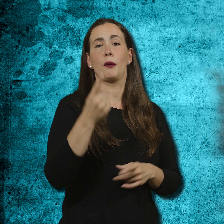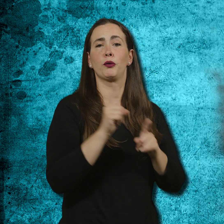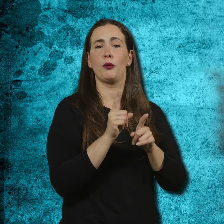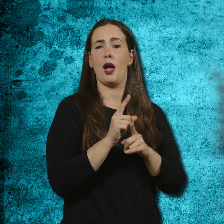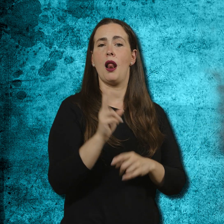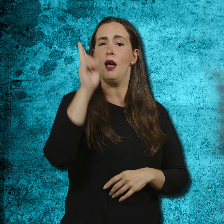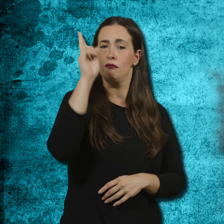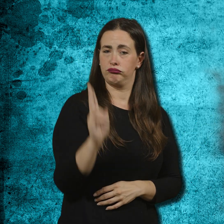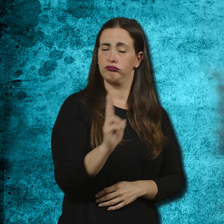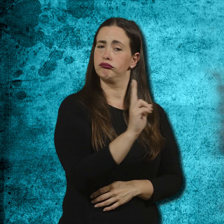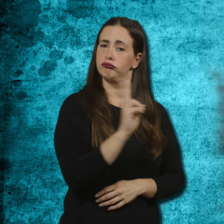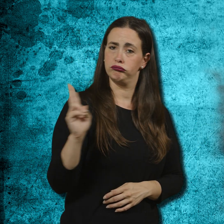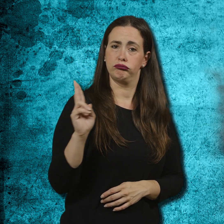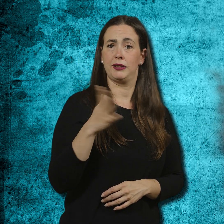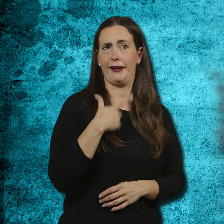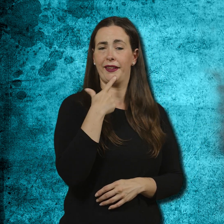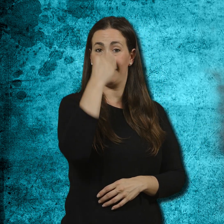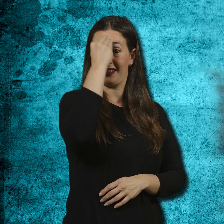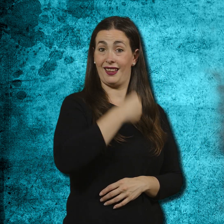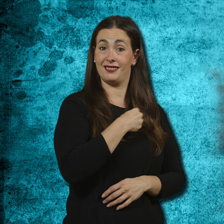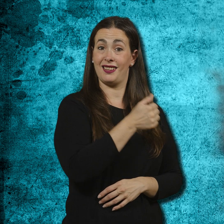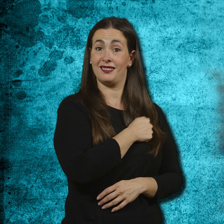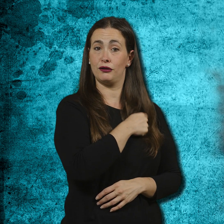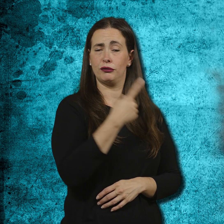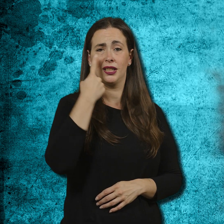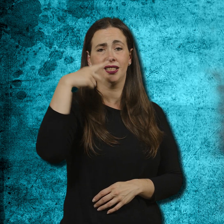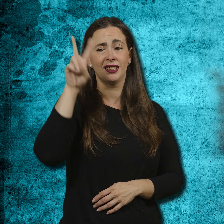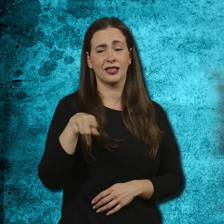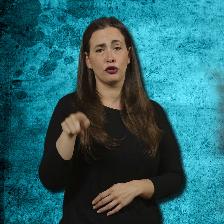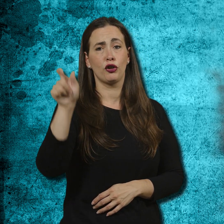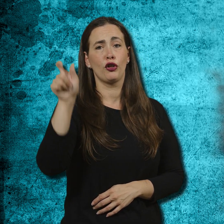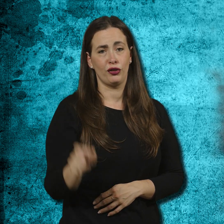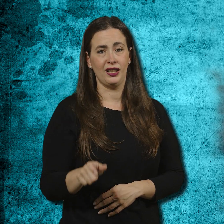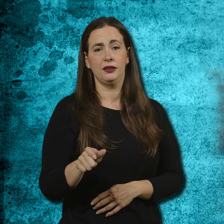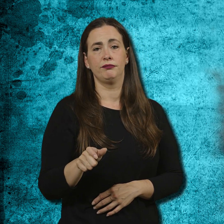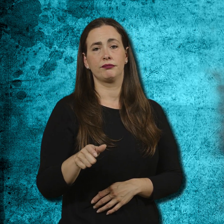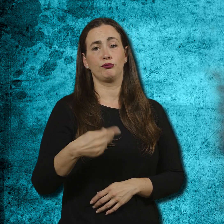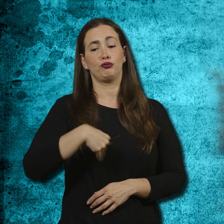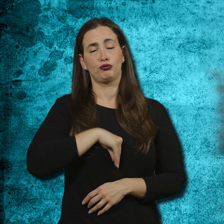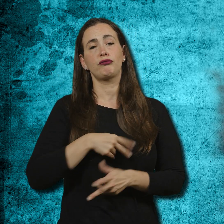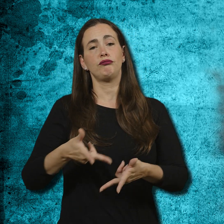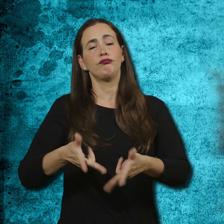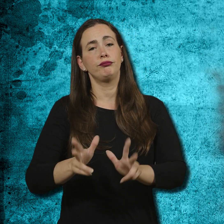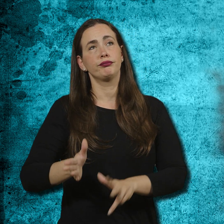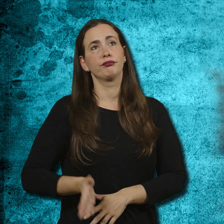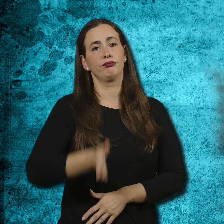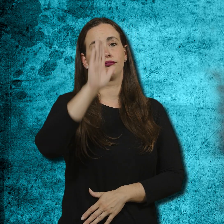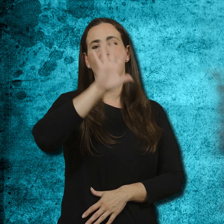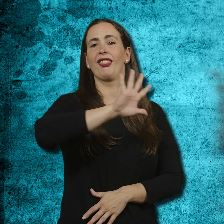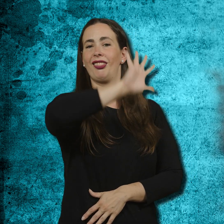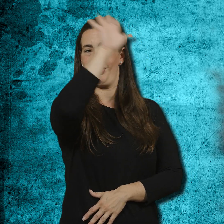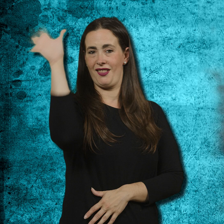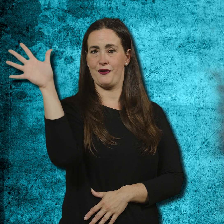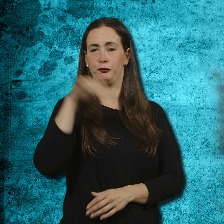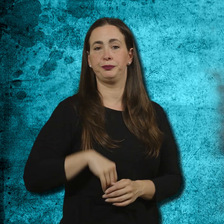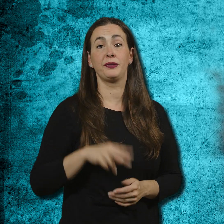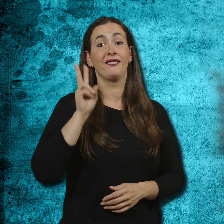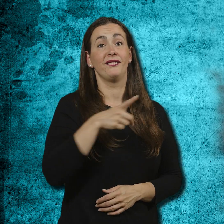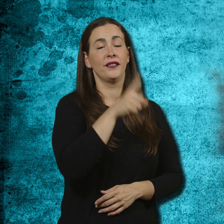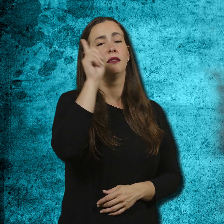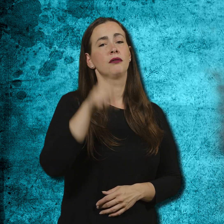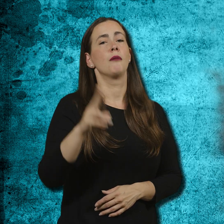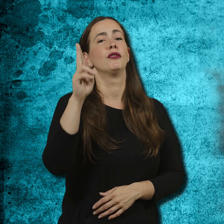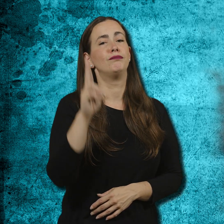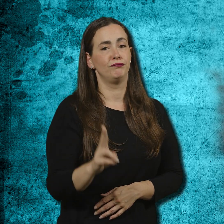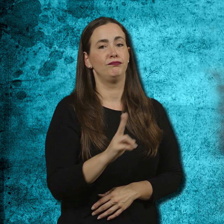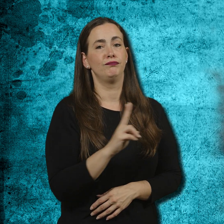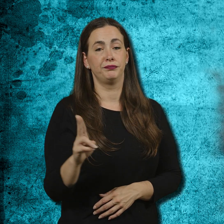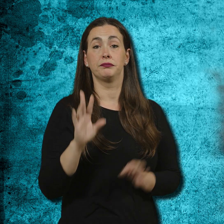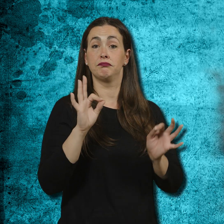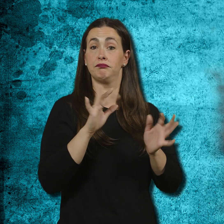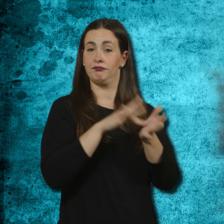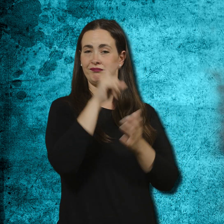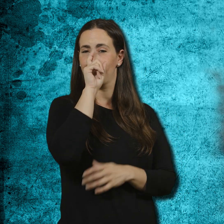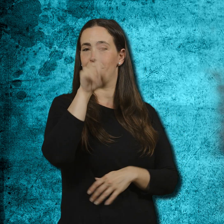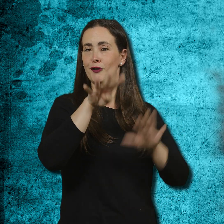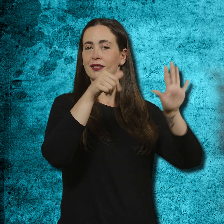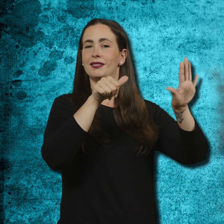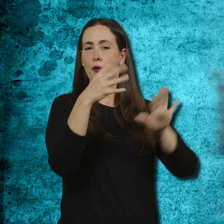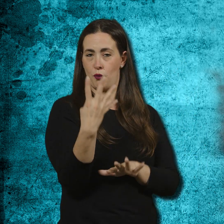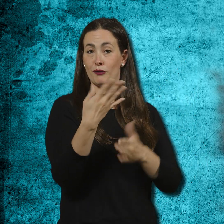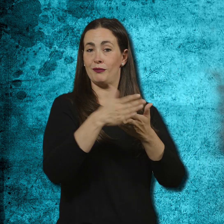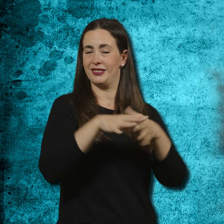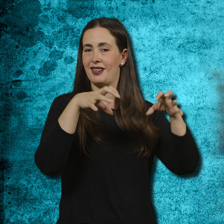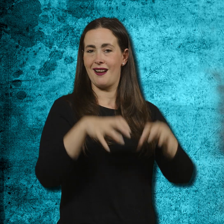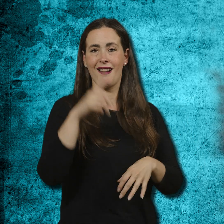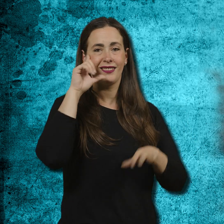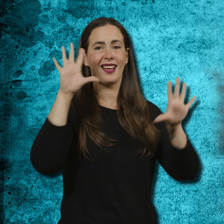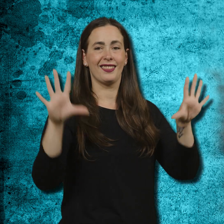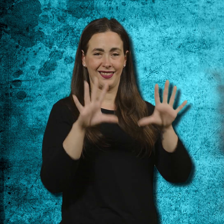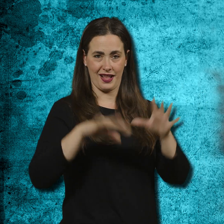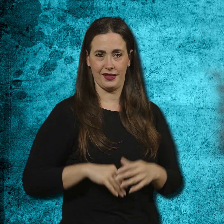i el seu procés de beatificació es va iniciar a Barcelona i Vic el 10 d'abril de 1964.